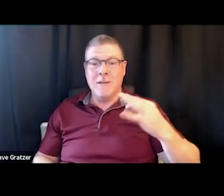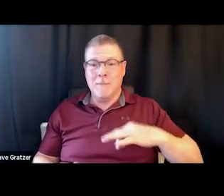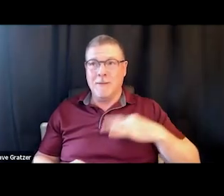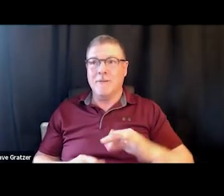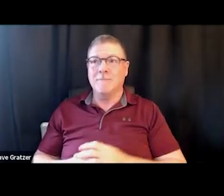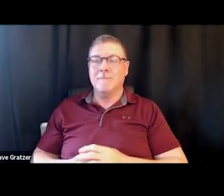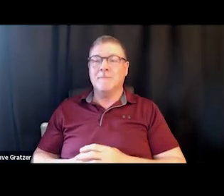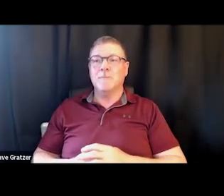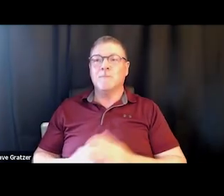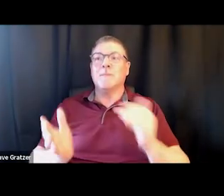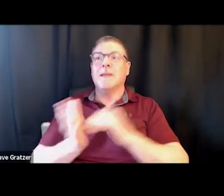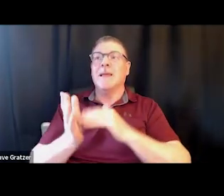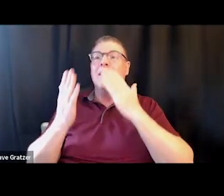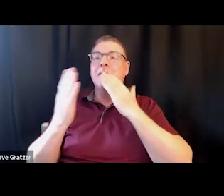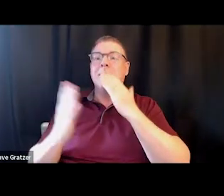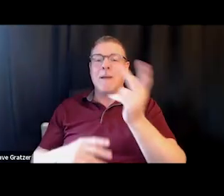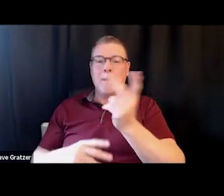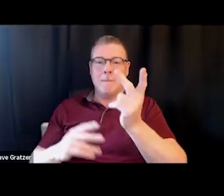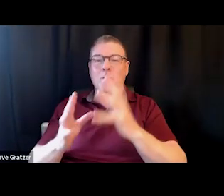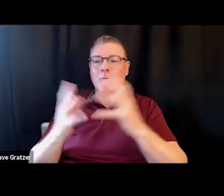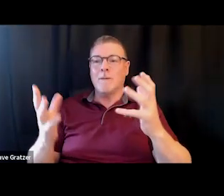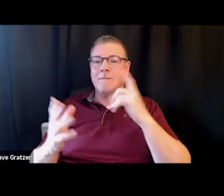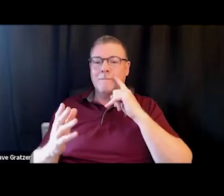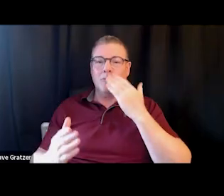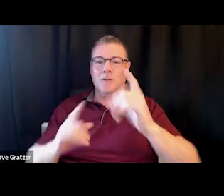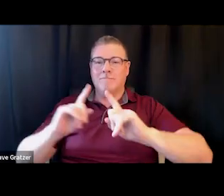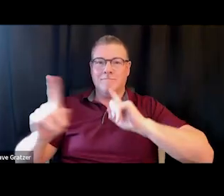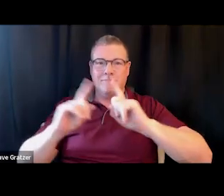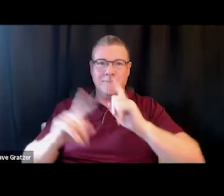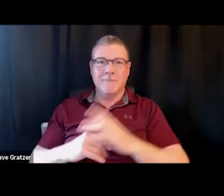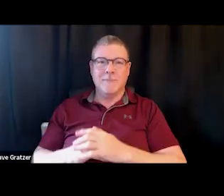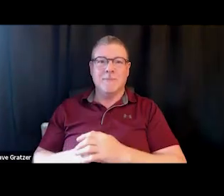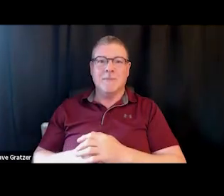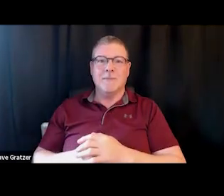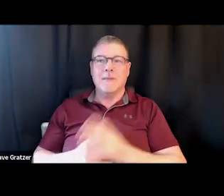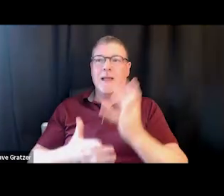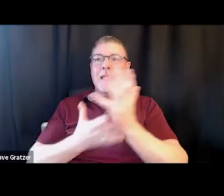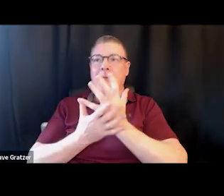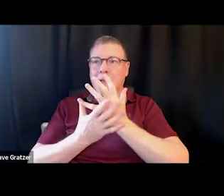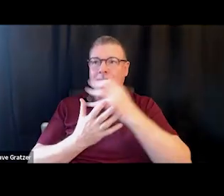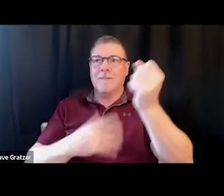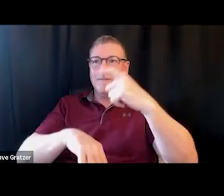Nuevamente, gracias a ambos por una gran conversación. Se nos ha acabado el tiempo